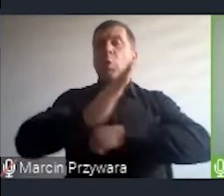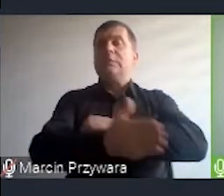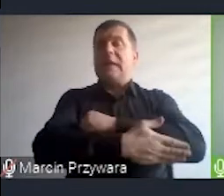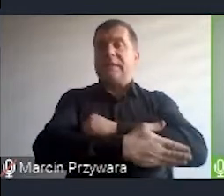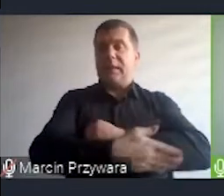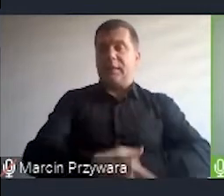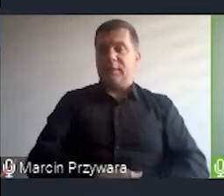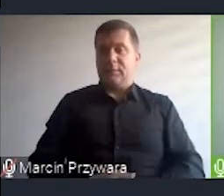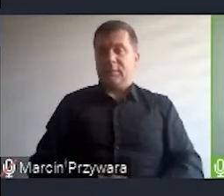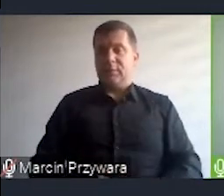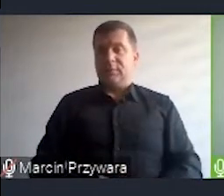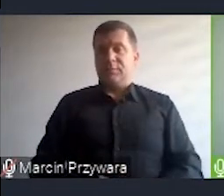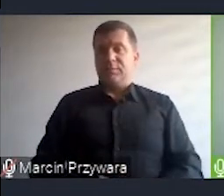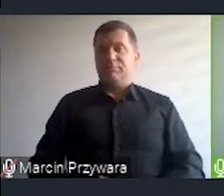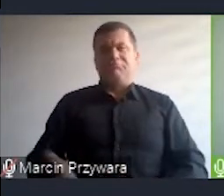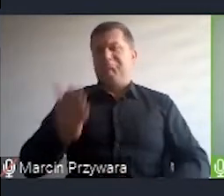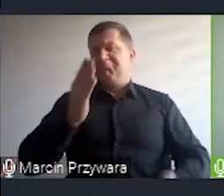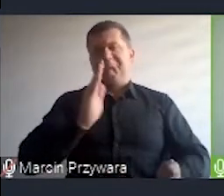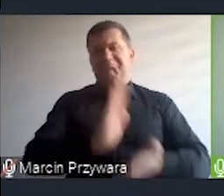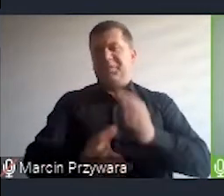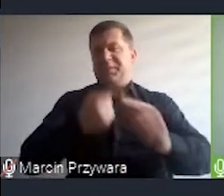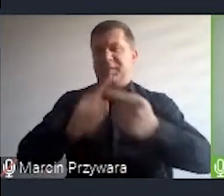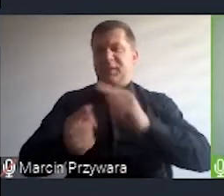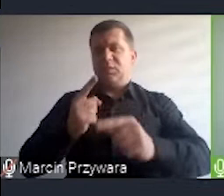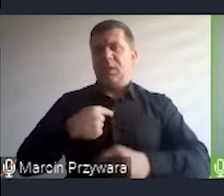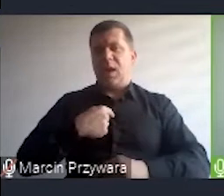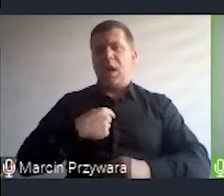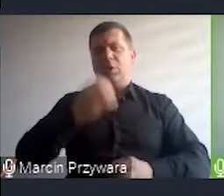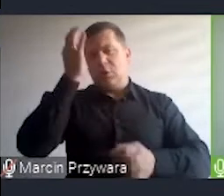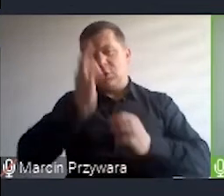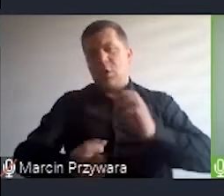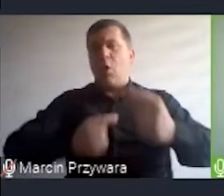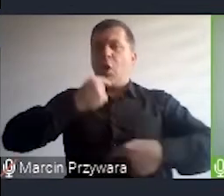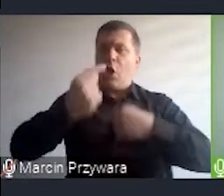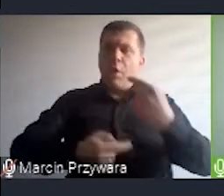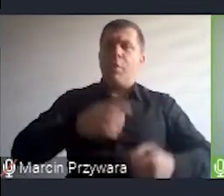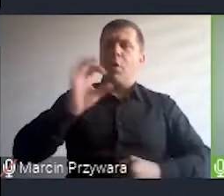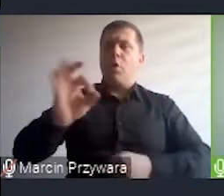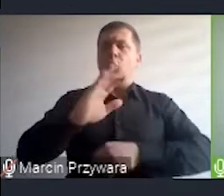I nie ma sensu, żebym ja Państwu szczegółowo opowiadał o uzasadnieniu,